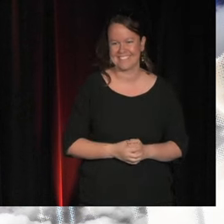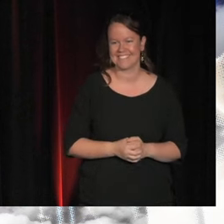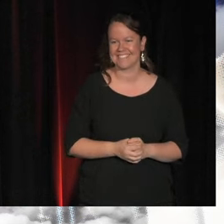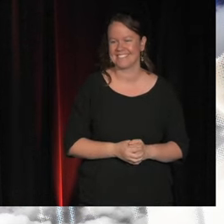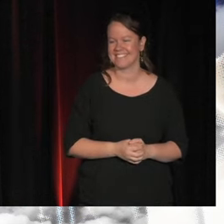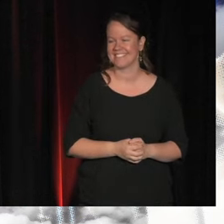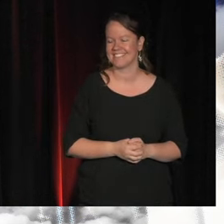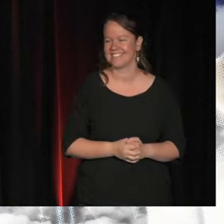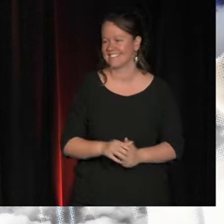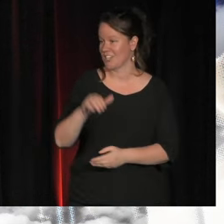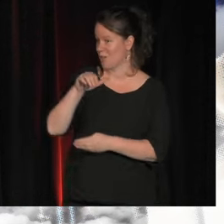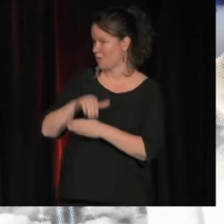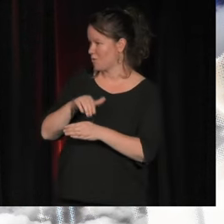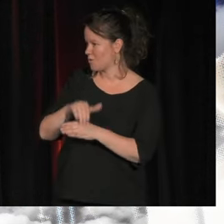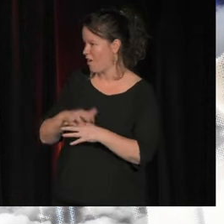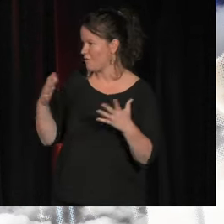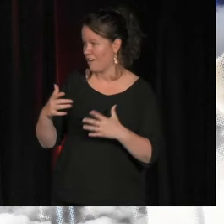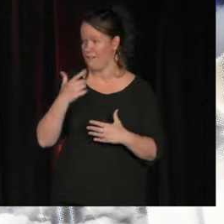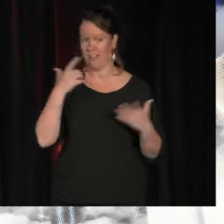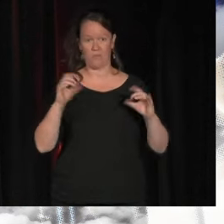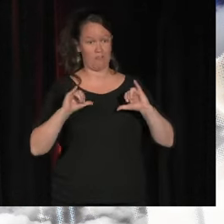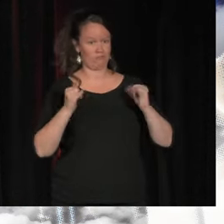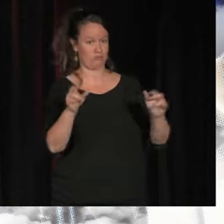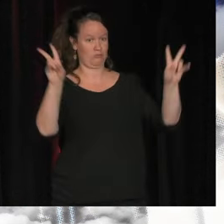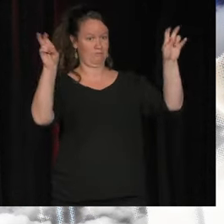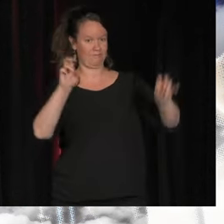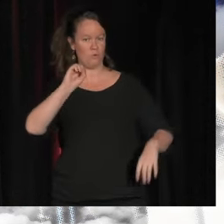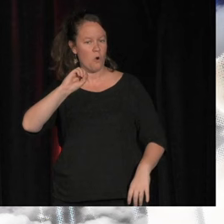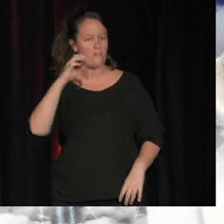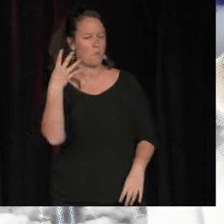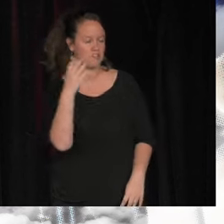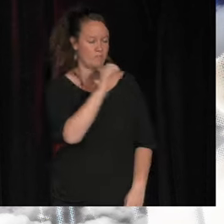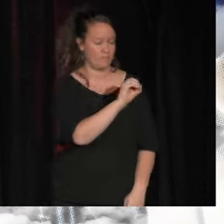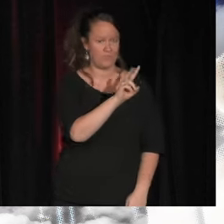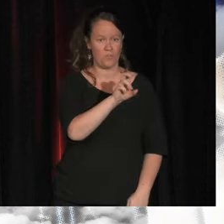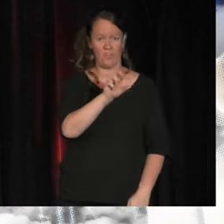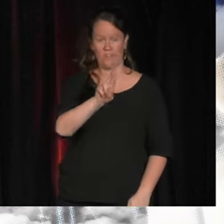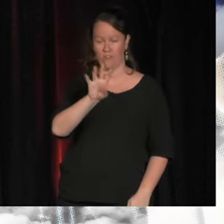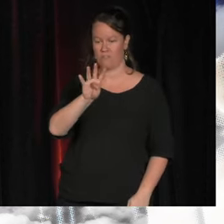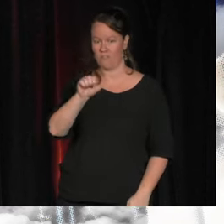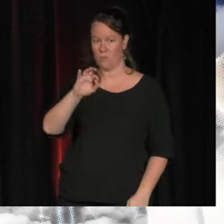Ce soir, on est là pour parler d'Overwatch puisque le festival Press Start se concentre notamment sur l'e-sport, c'est la thématique.